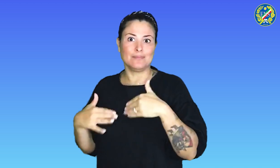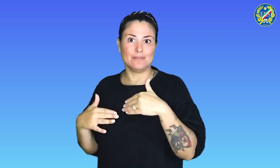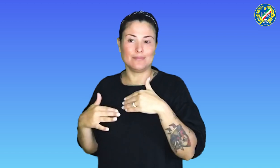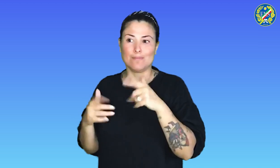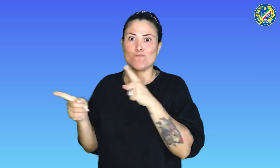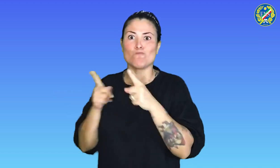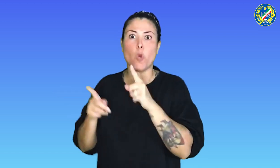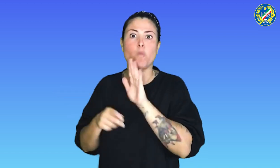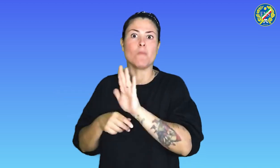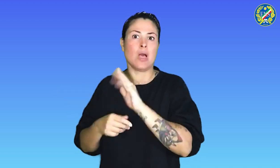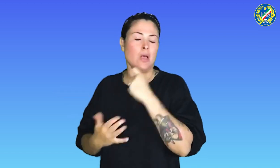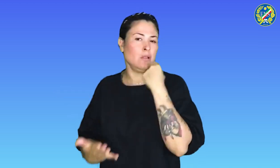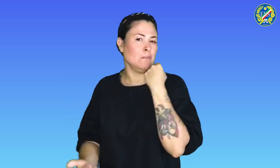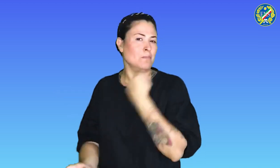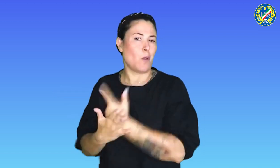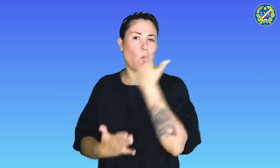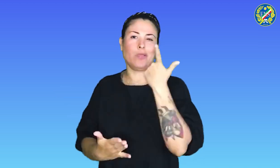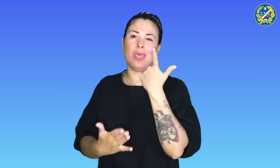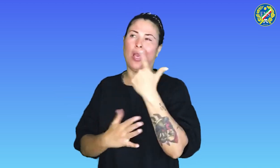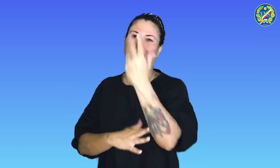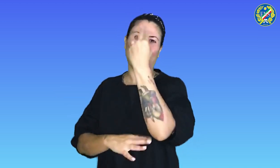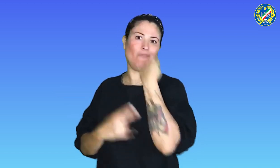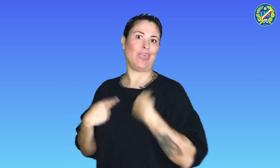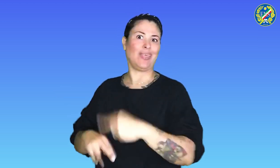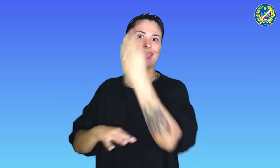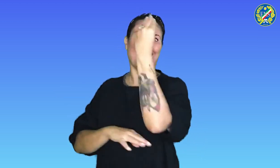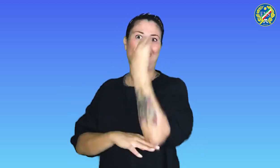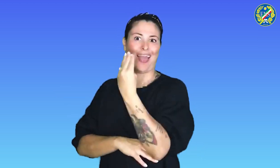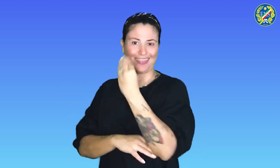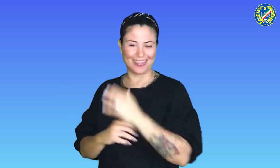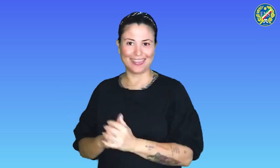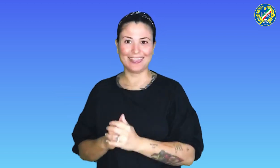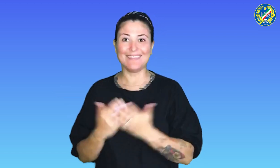uno dei momenti più importanti nella vita associativa dell’ENS,